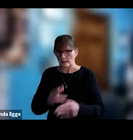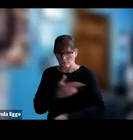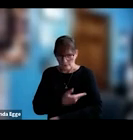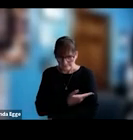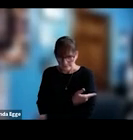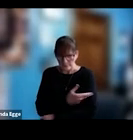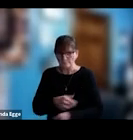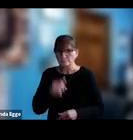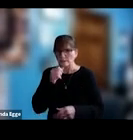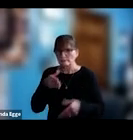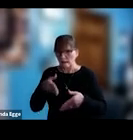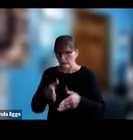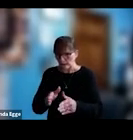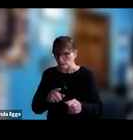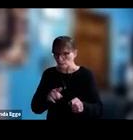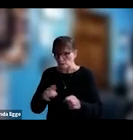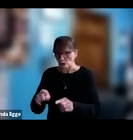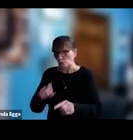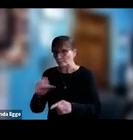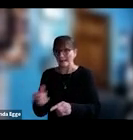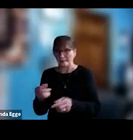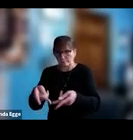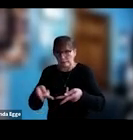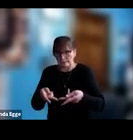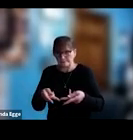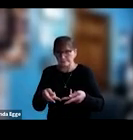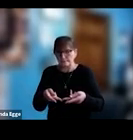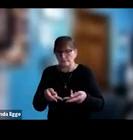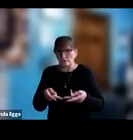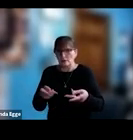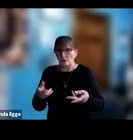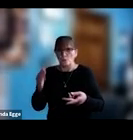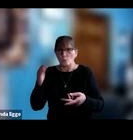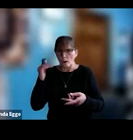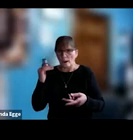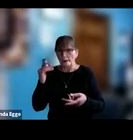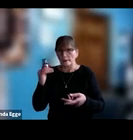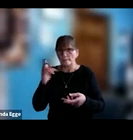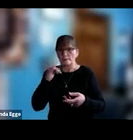no se le permitía entrar en ningún sitio realmente, debido a su agresión.